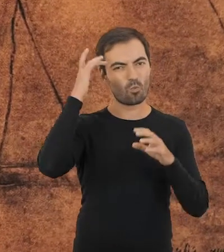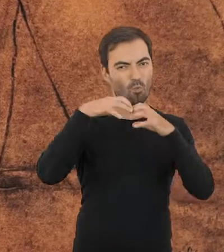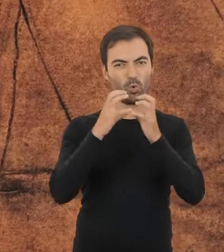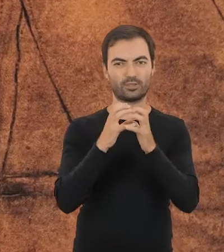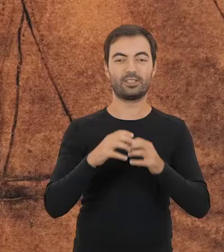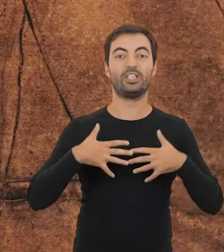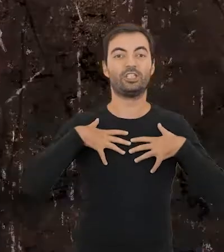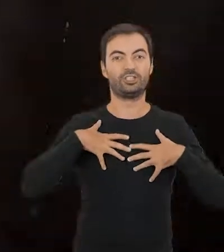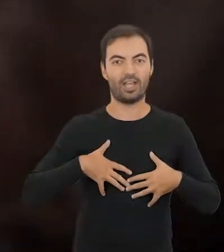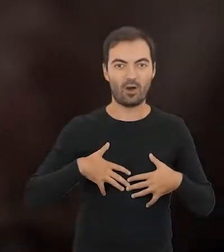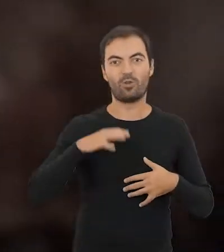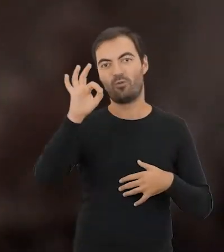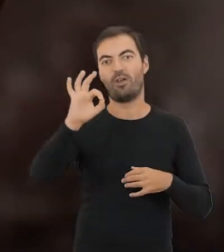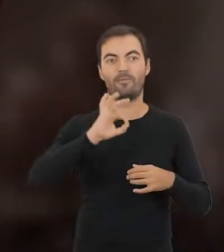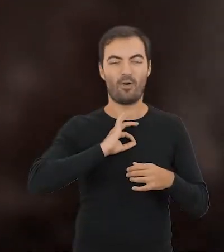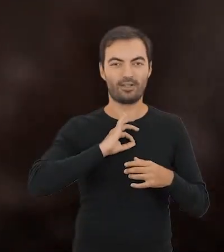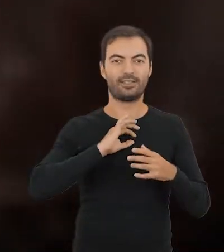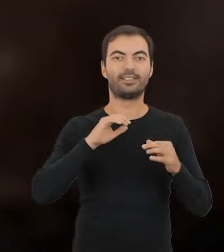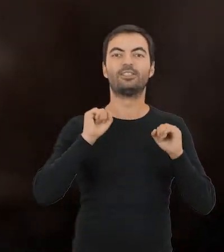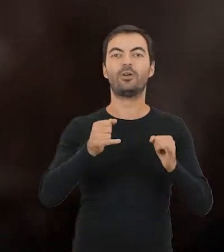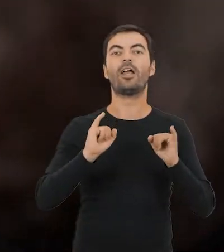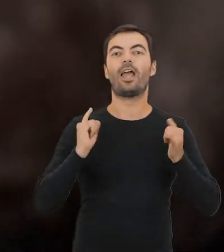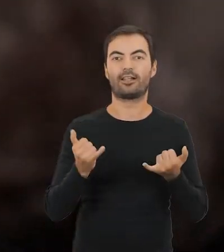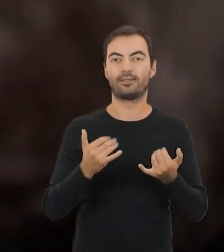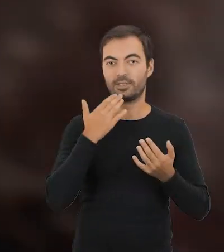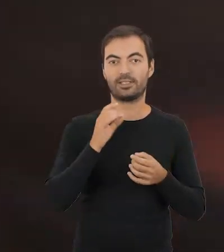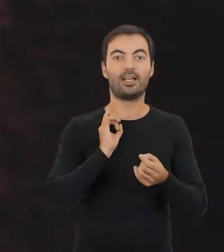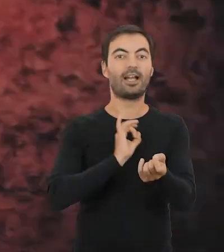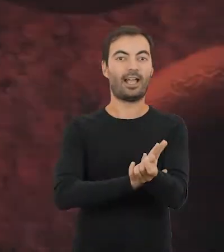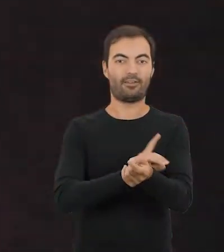Twoje ciało, moje ciało, działa dzięki krążącej w nim krwi.